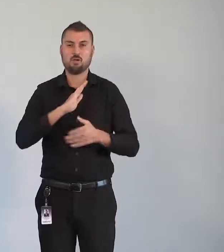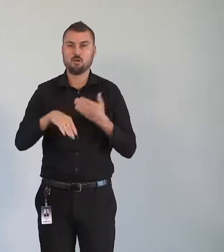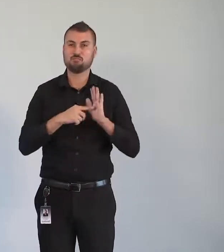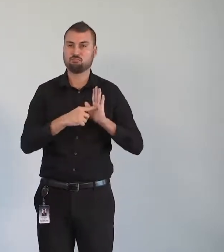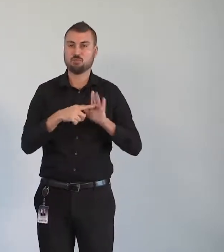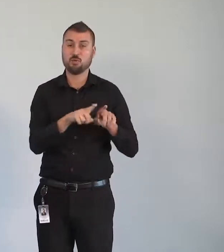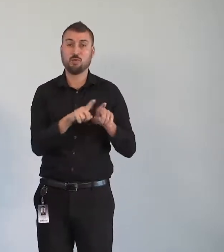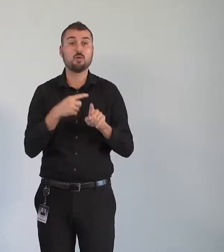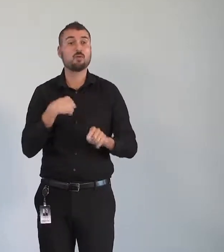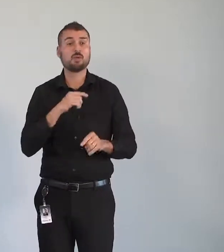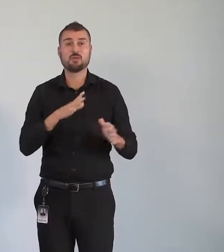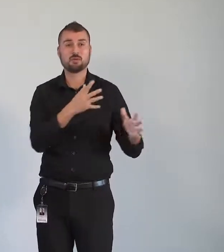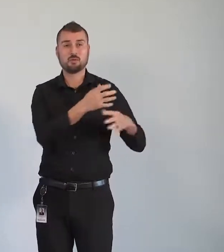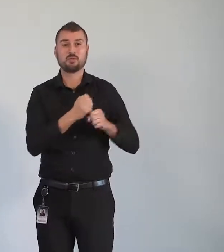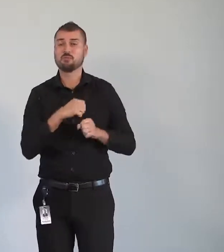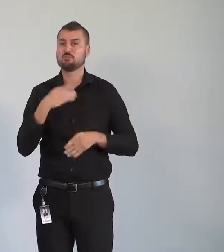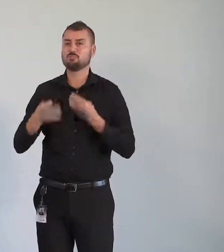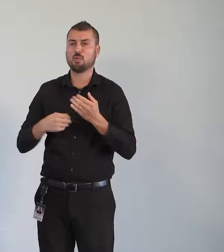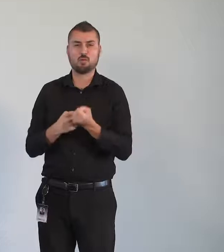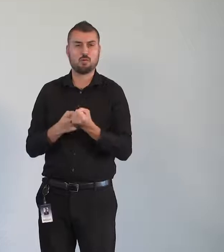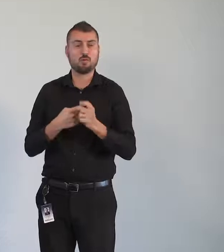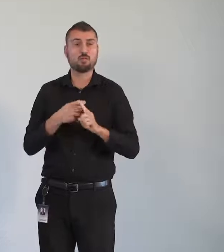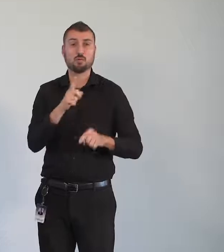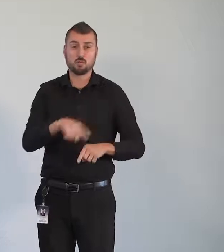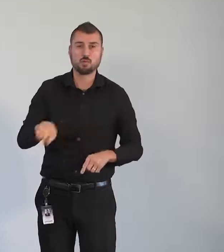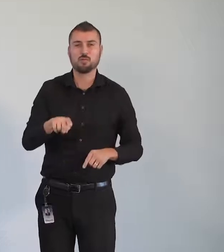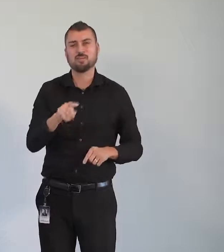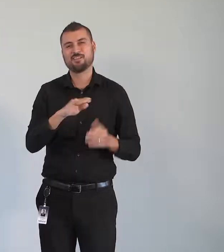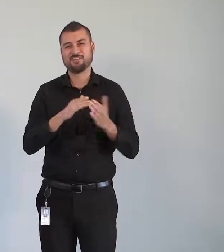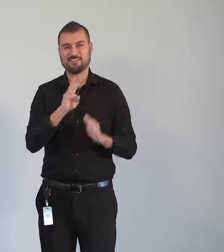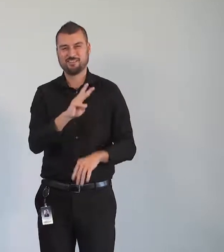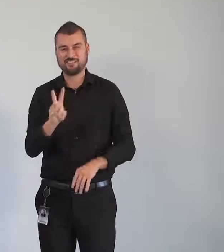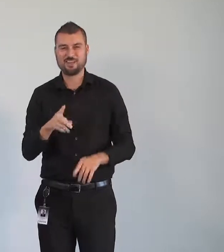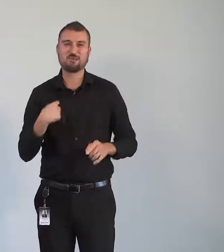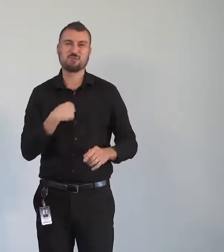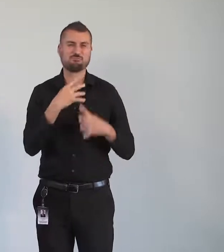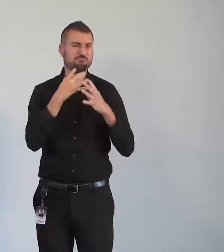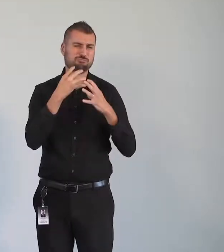recibimos un generoso apoyo de ustedes la ciudad de Wichita y realmente valoramos esta relación